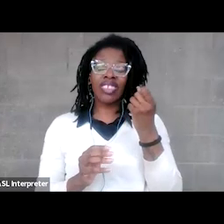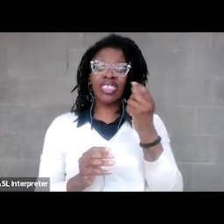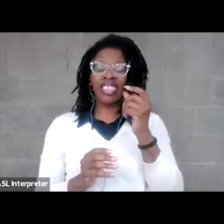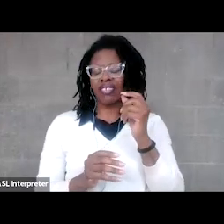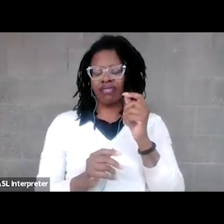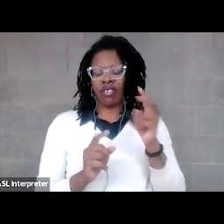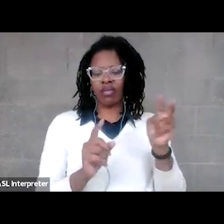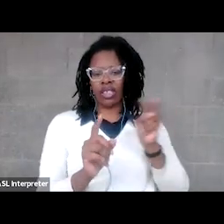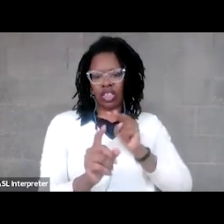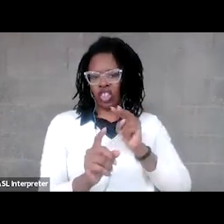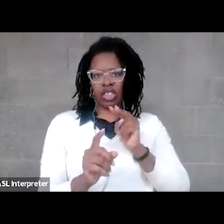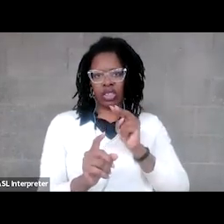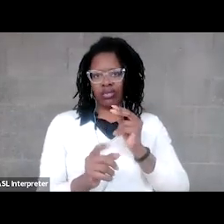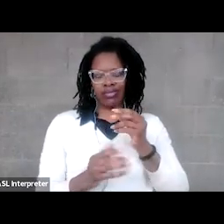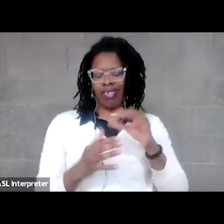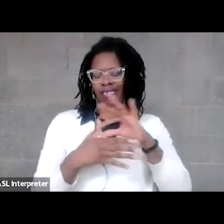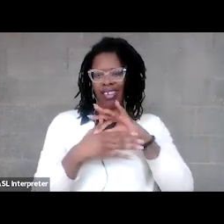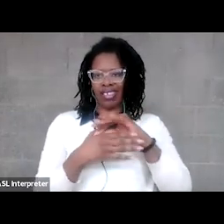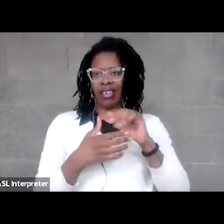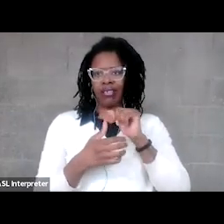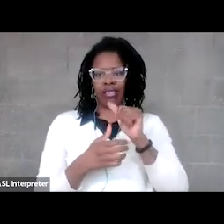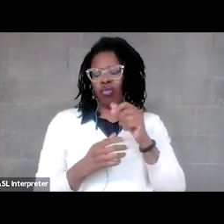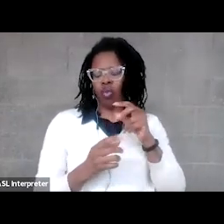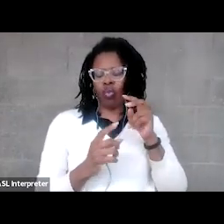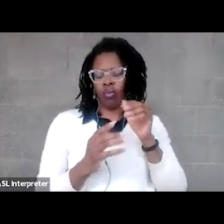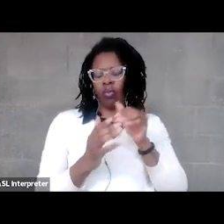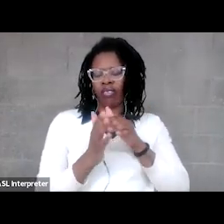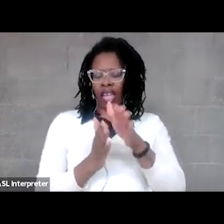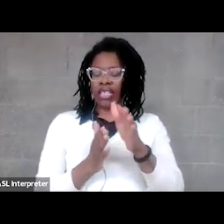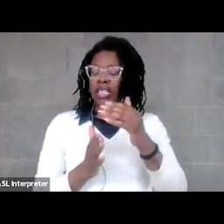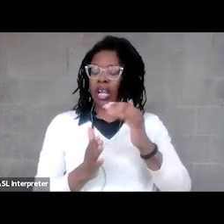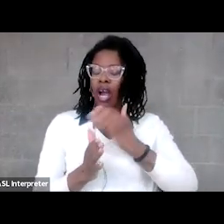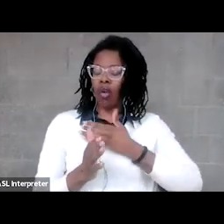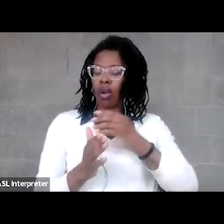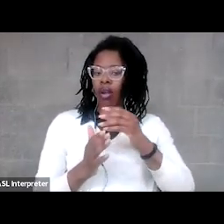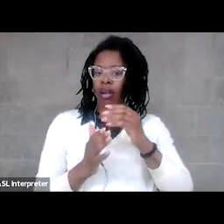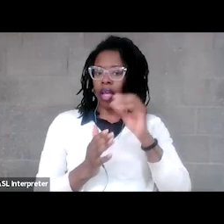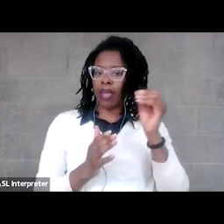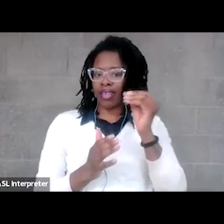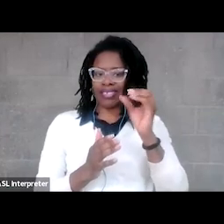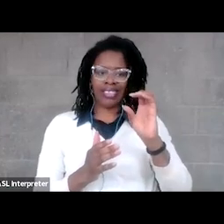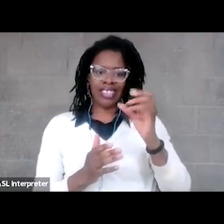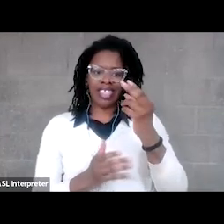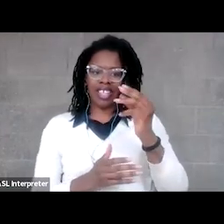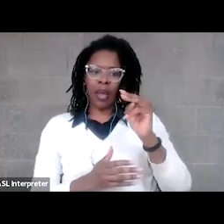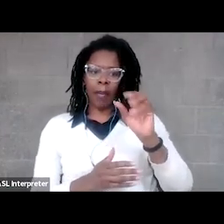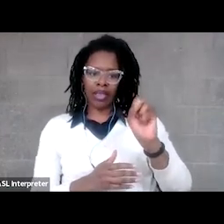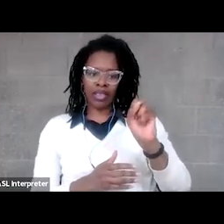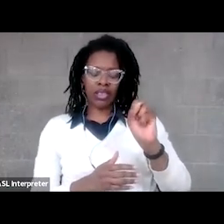en esta presentación no reflejan necesariamente las opiniones, puntos de vista o políticas de CMHS, SAMHSA o HHS.